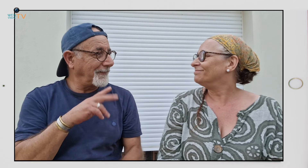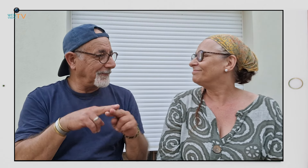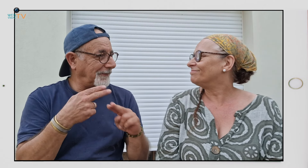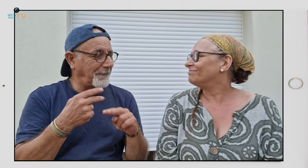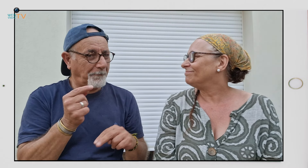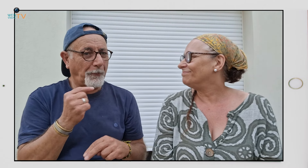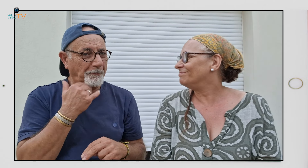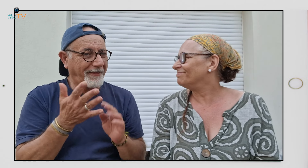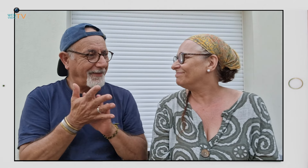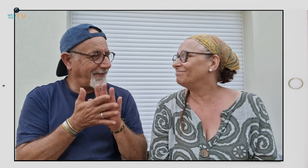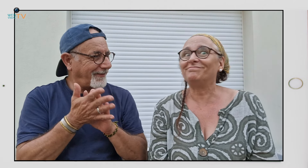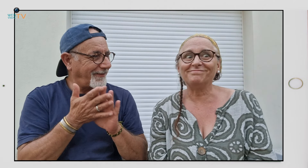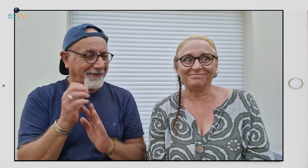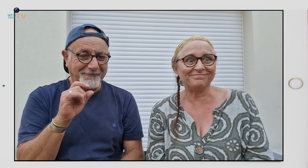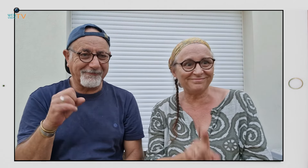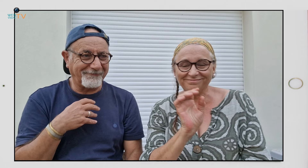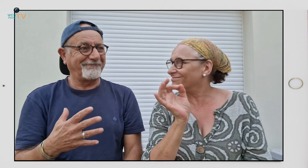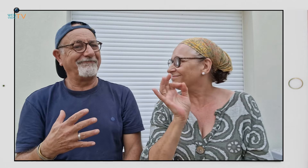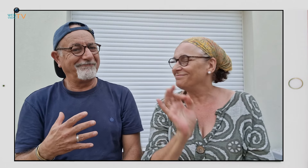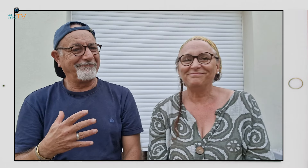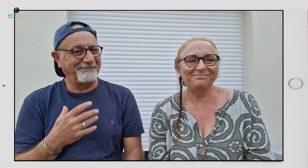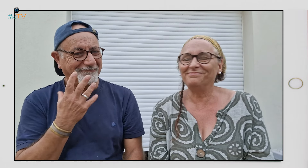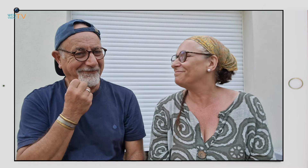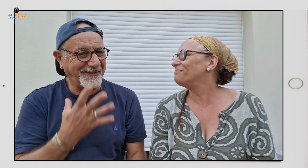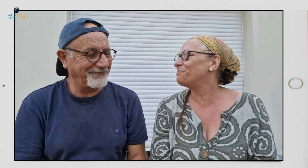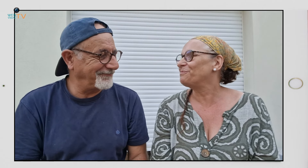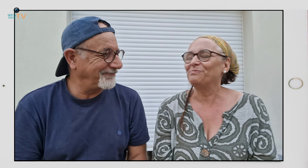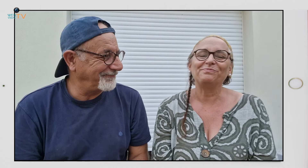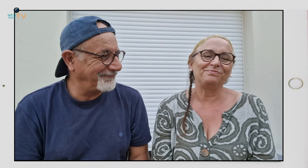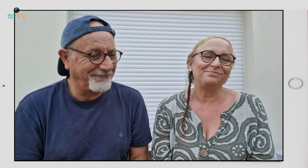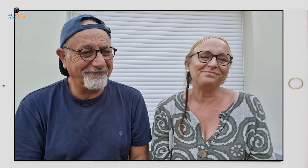Además, sabe un poco de lengua de signos. Sí, sí. Muy bien